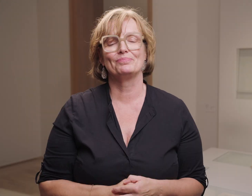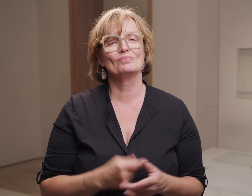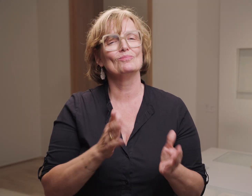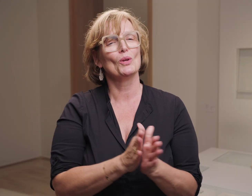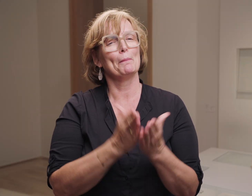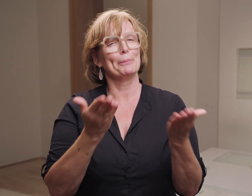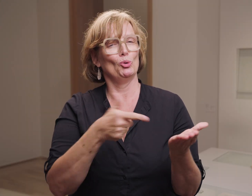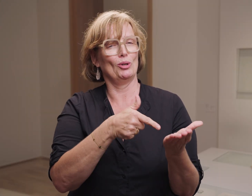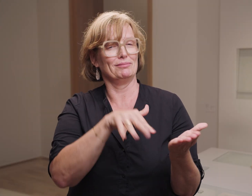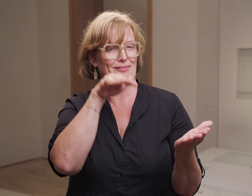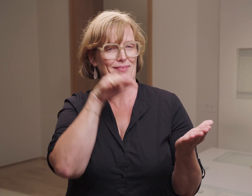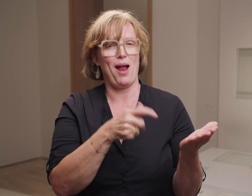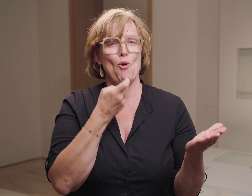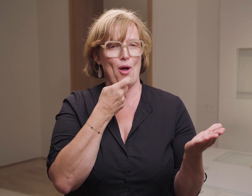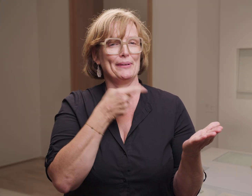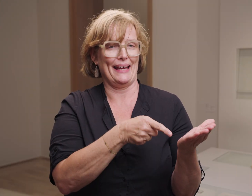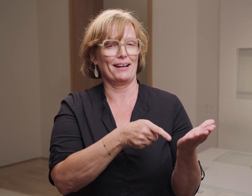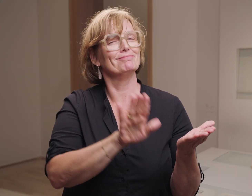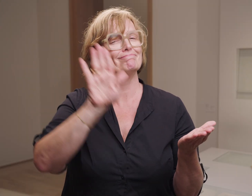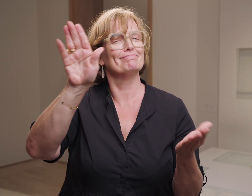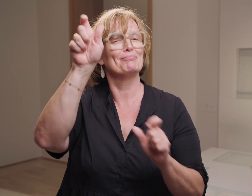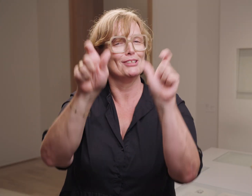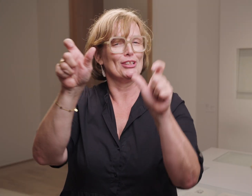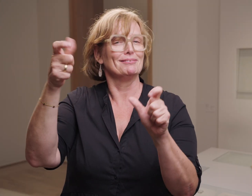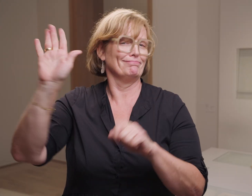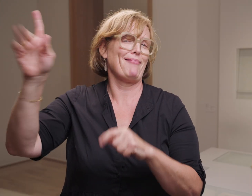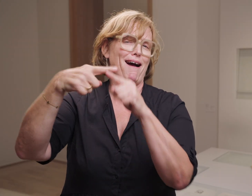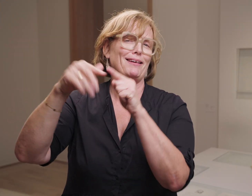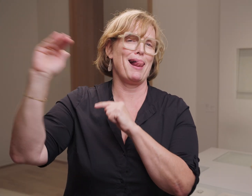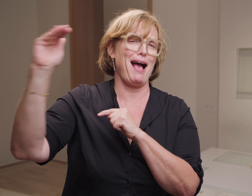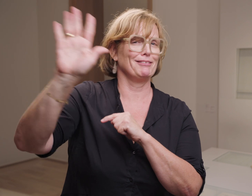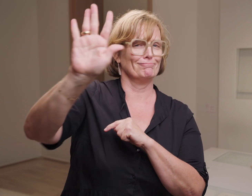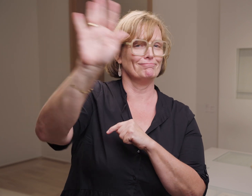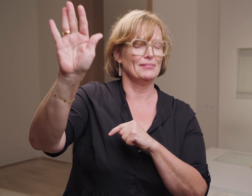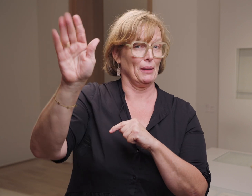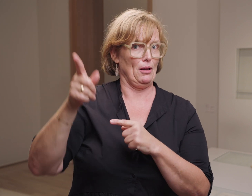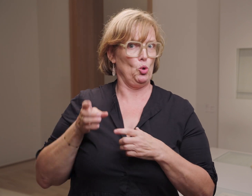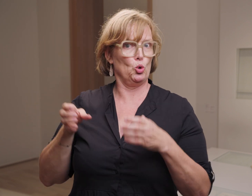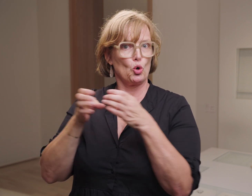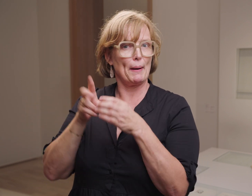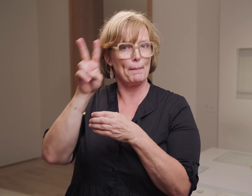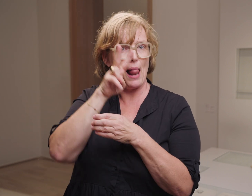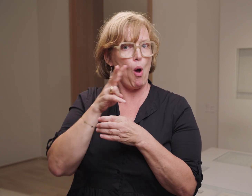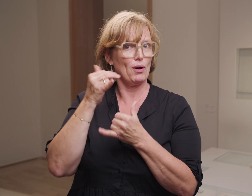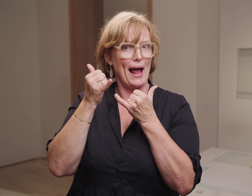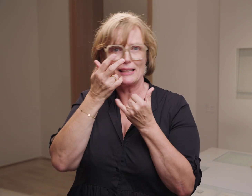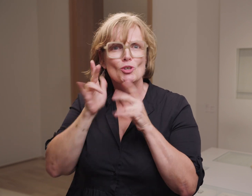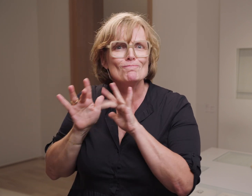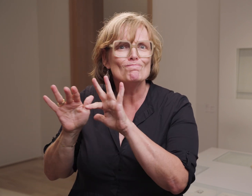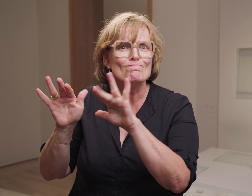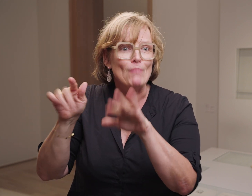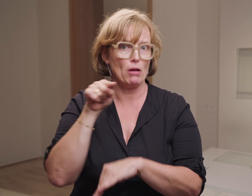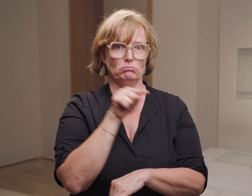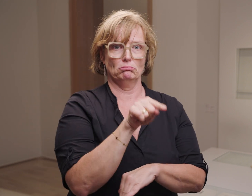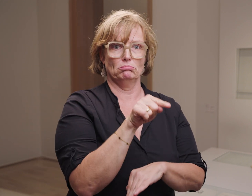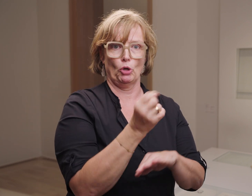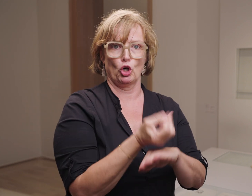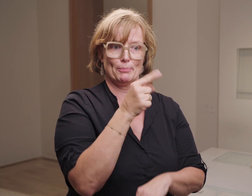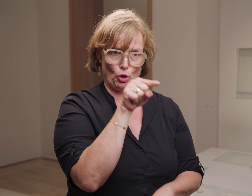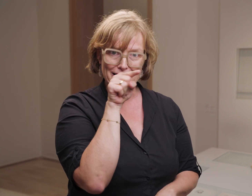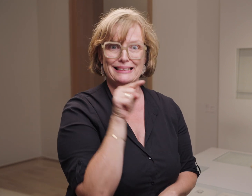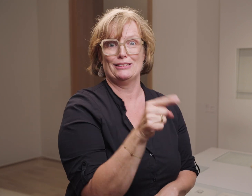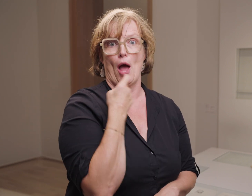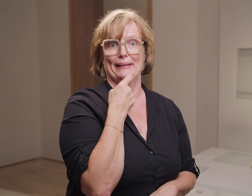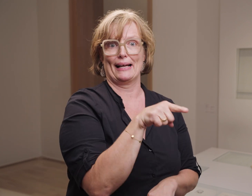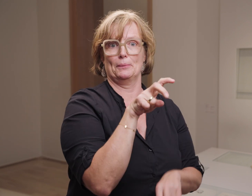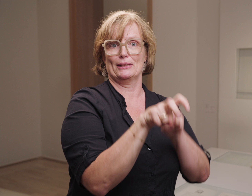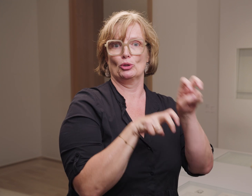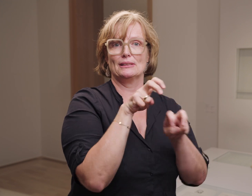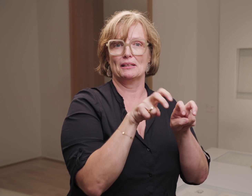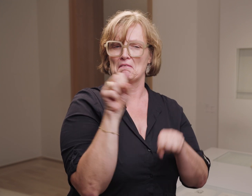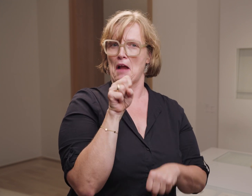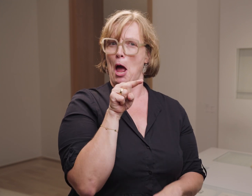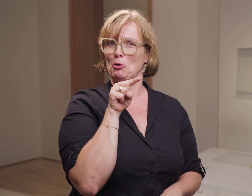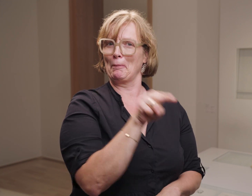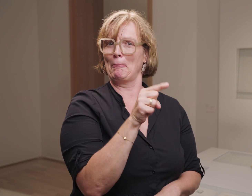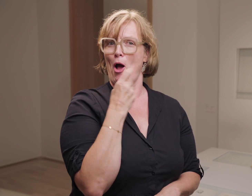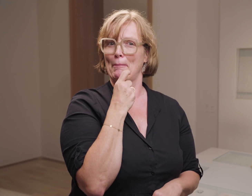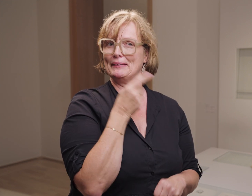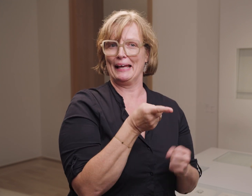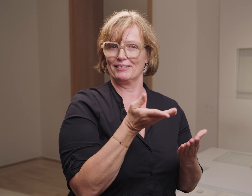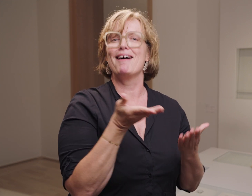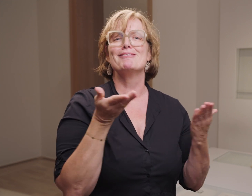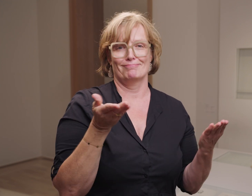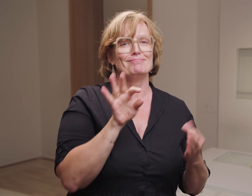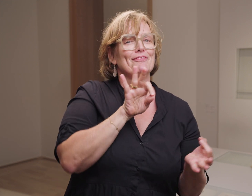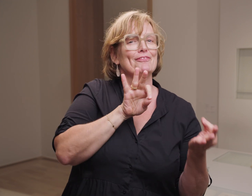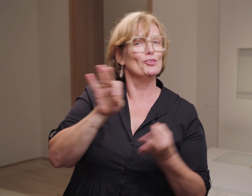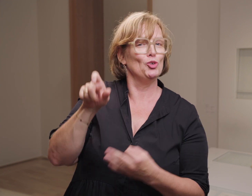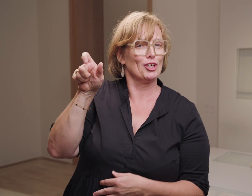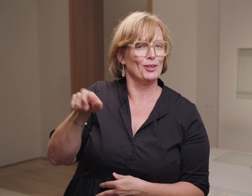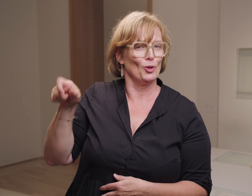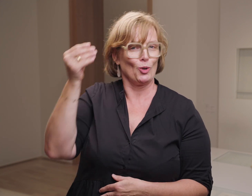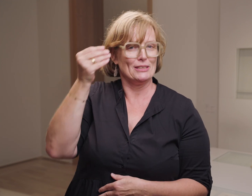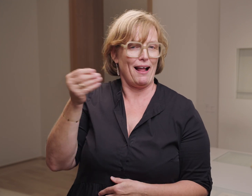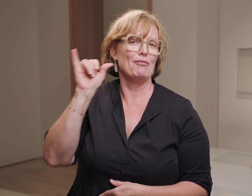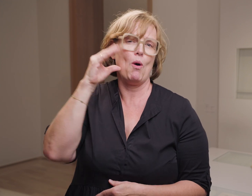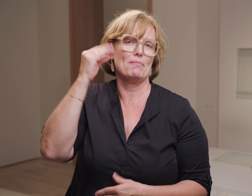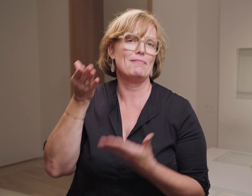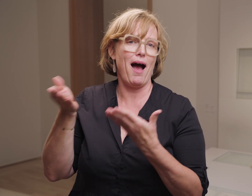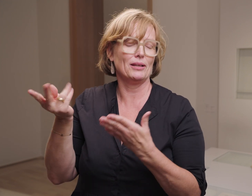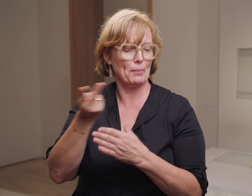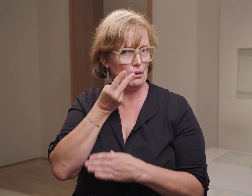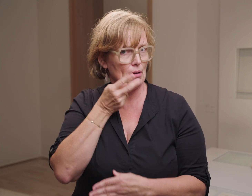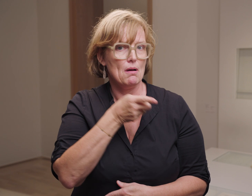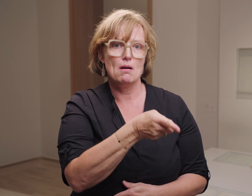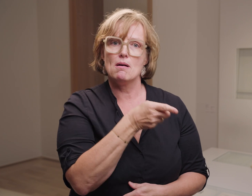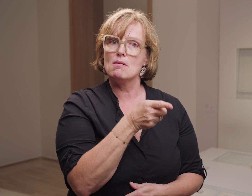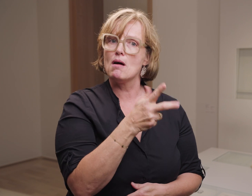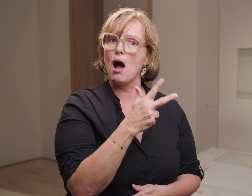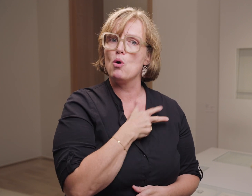Der Umgang mit diesen Objekten zeigt auch die Suche des Blauen Reiter nach Idealen wie „Ursprünglichkeit“.